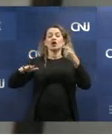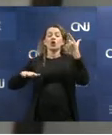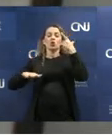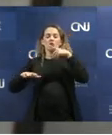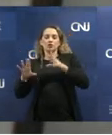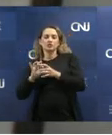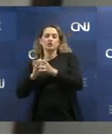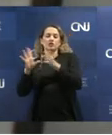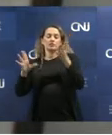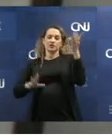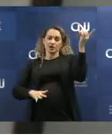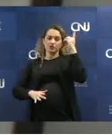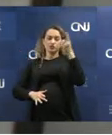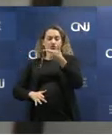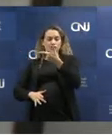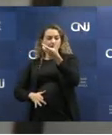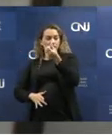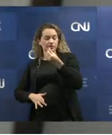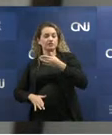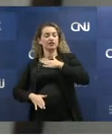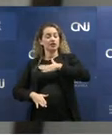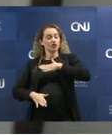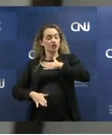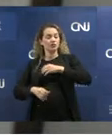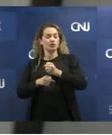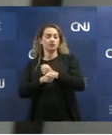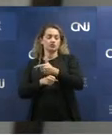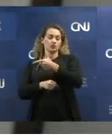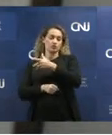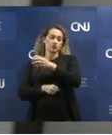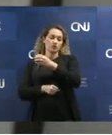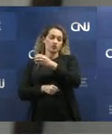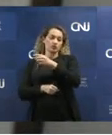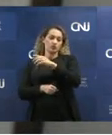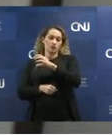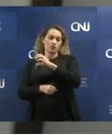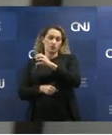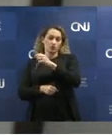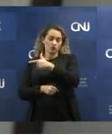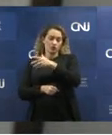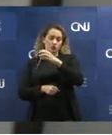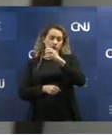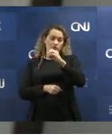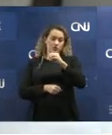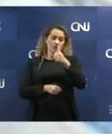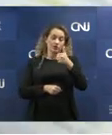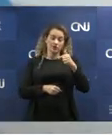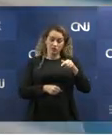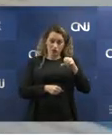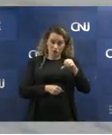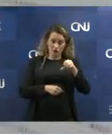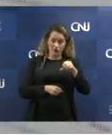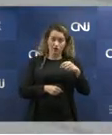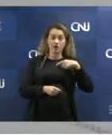no dia 26 de agosto de 2019. No líder que me referi a pouco, consta nos autos